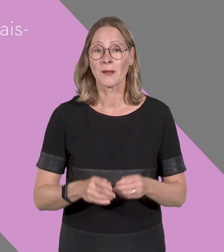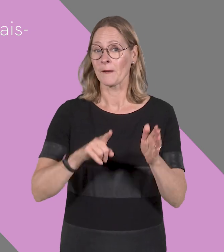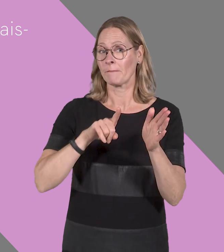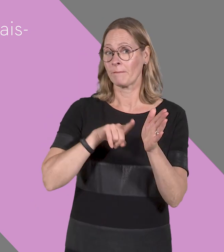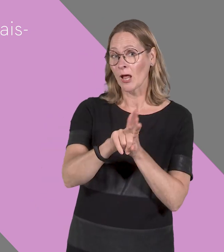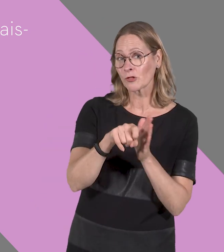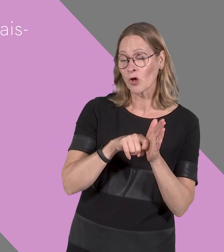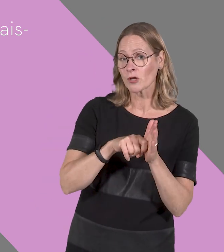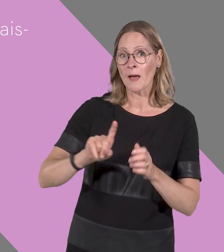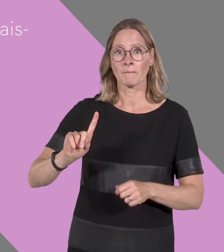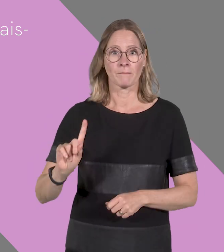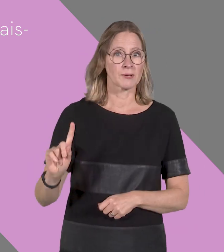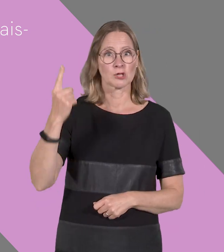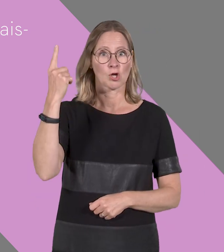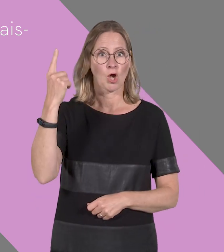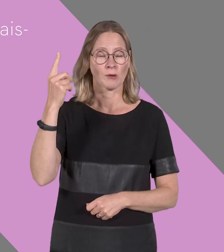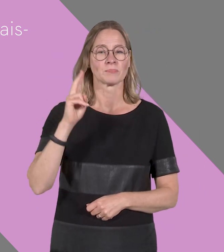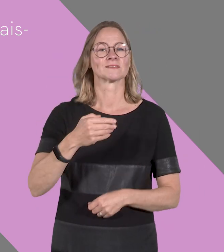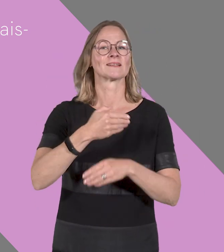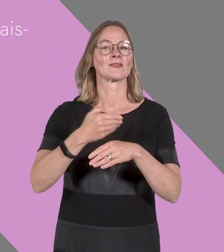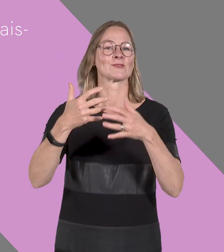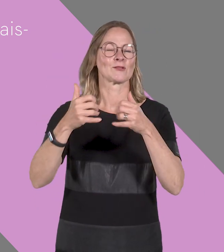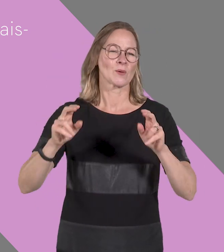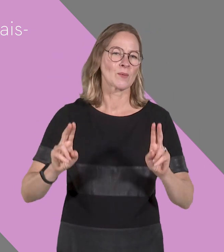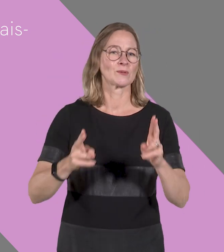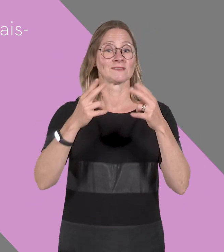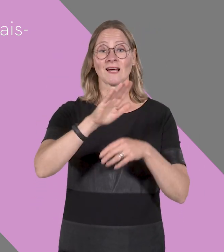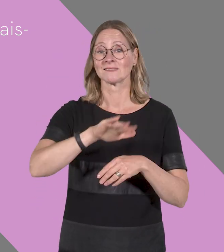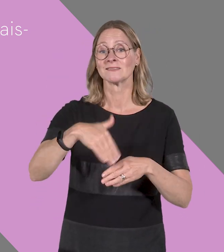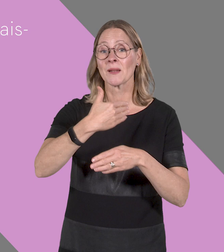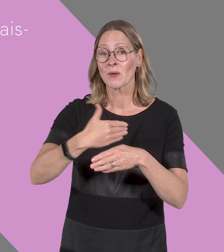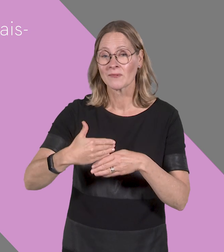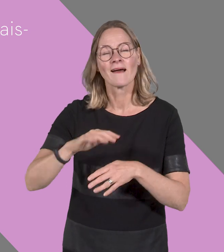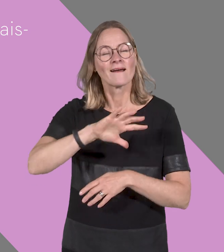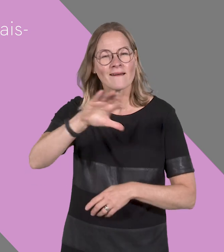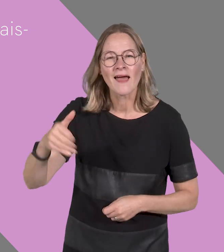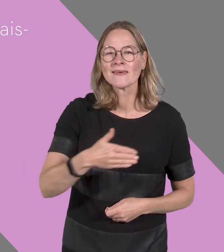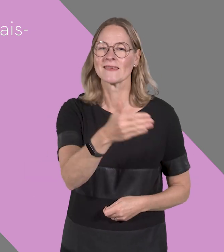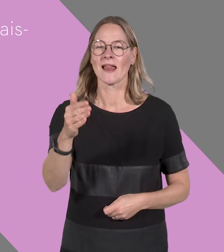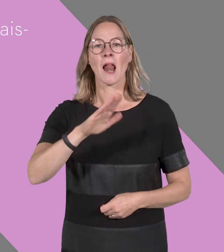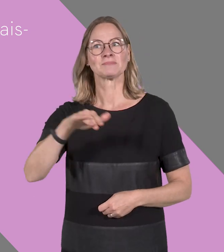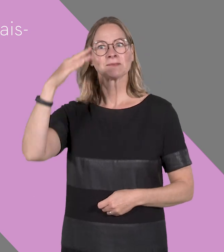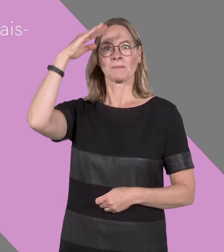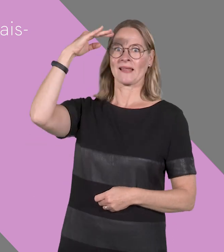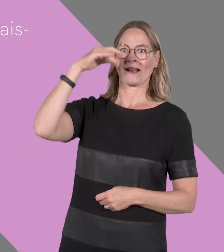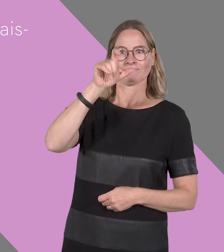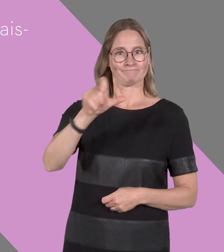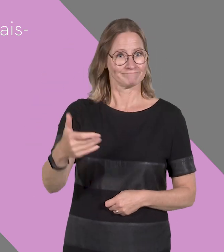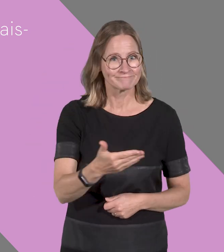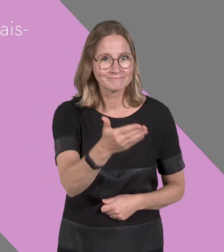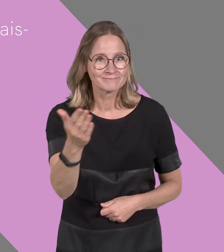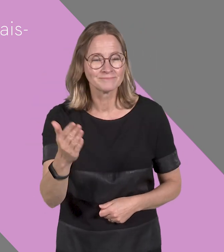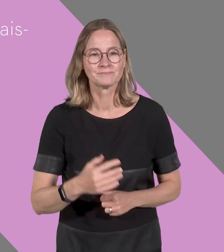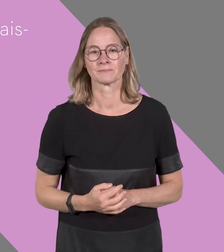”Pelto ja Pitko” on Teatteri Totin uusi lastennäytelmä kaikille lapsenmielisille.